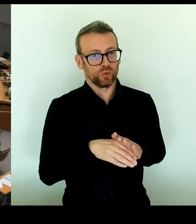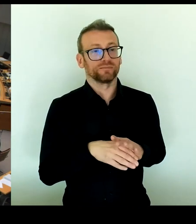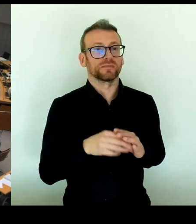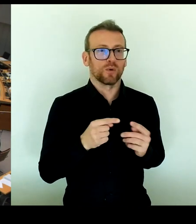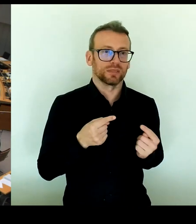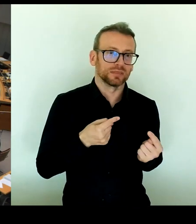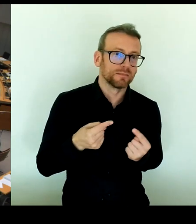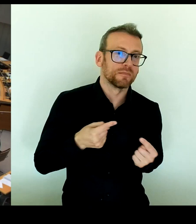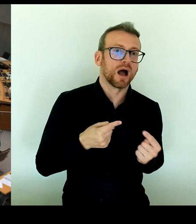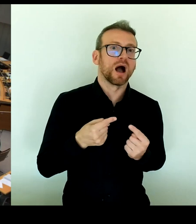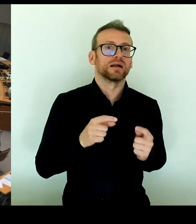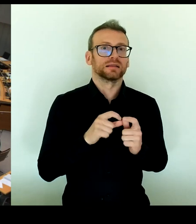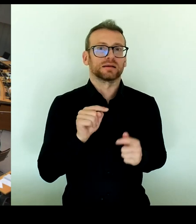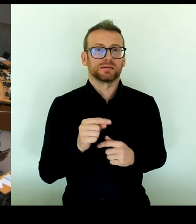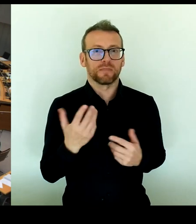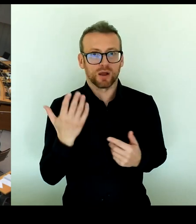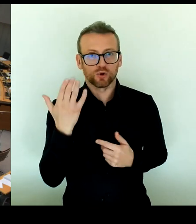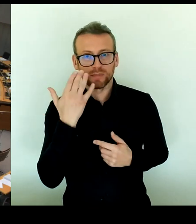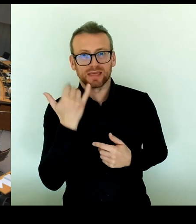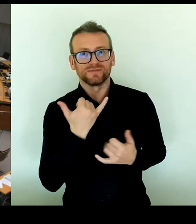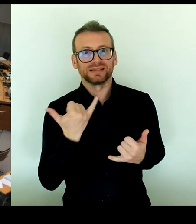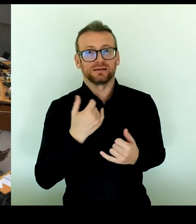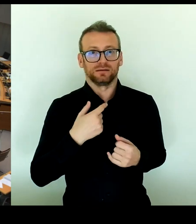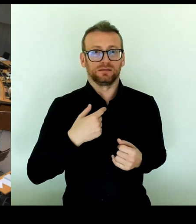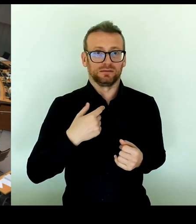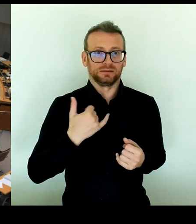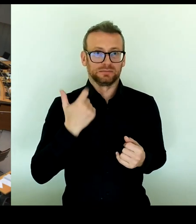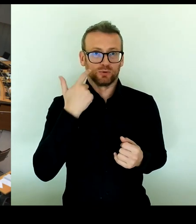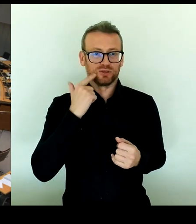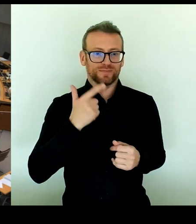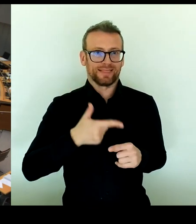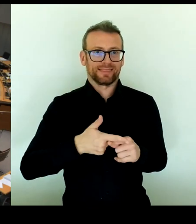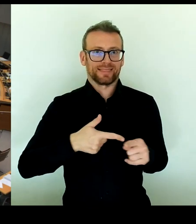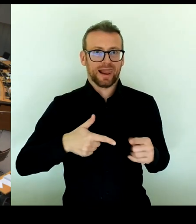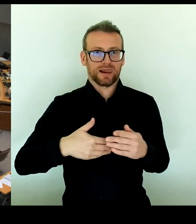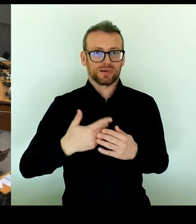2020 und die seinerzeitige Stellungnahme des Senats. Also über einen Bericht,